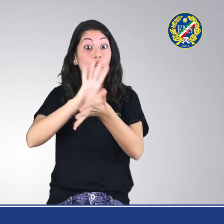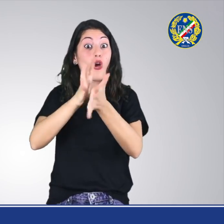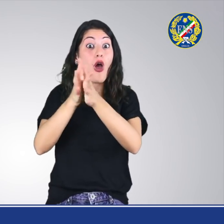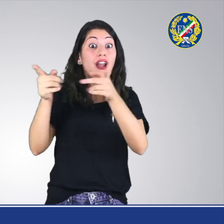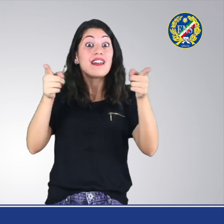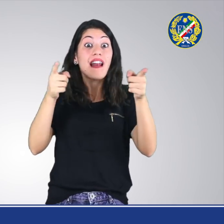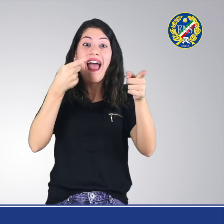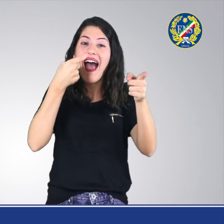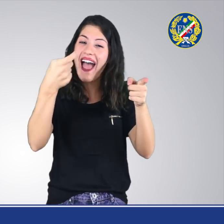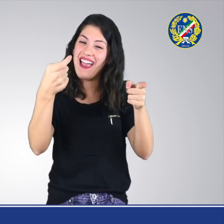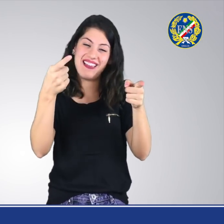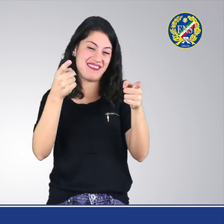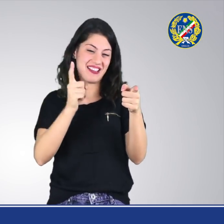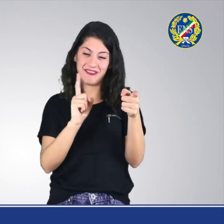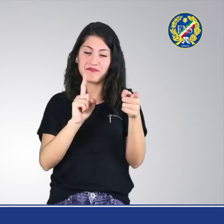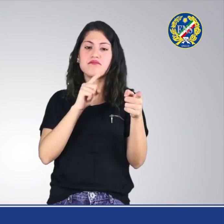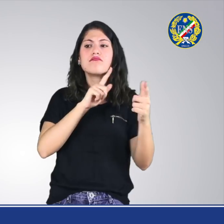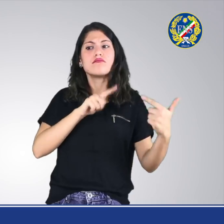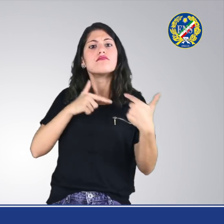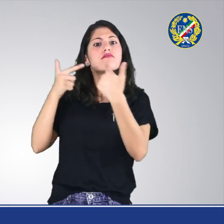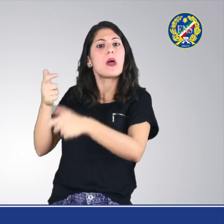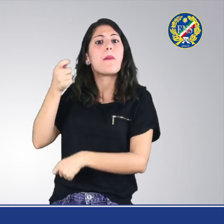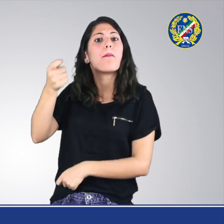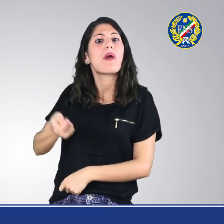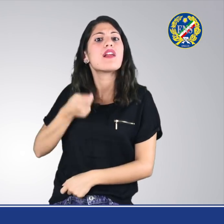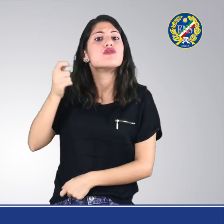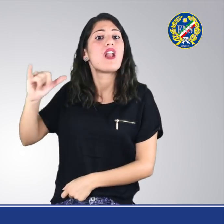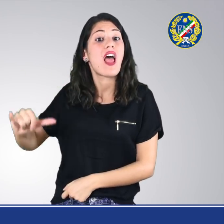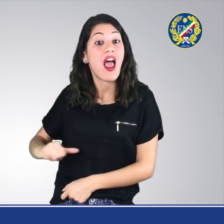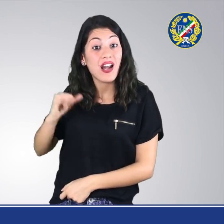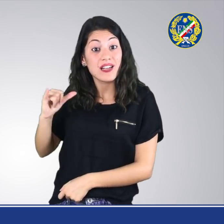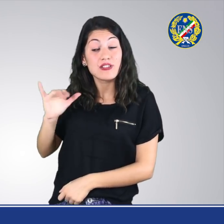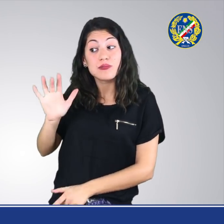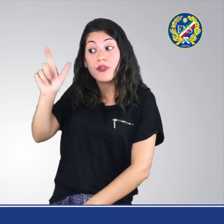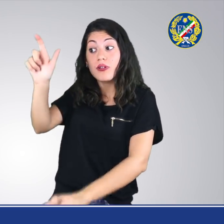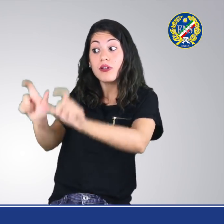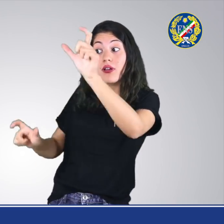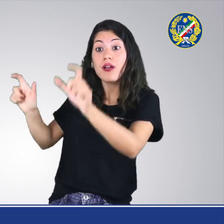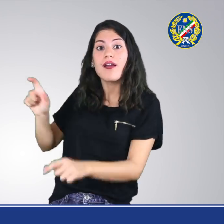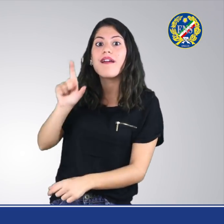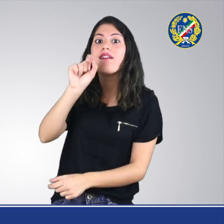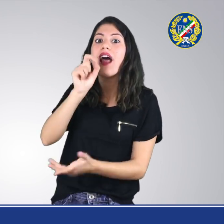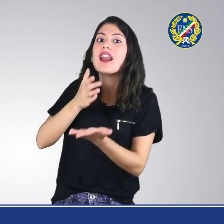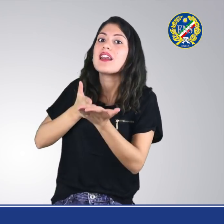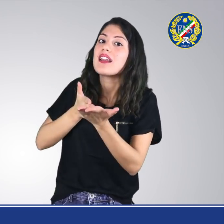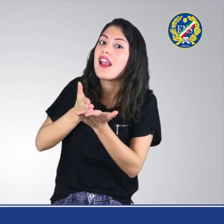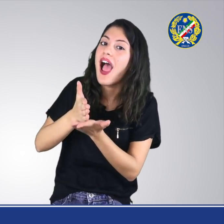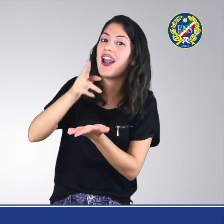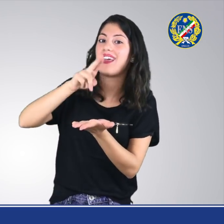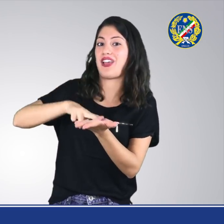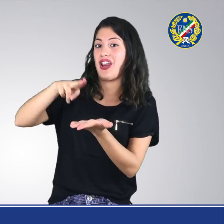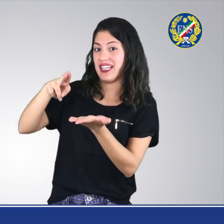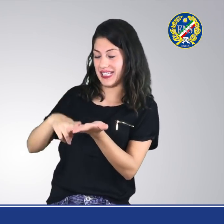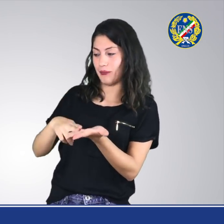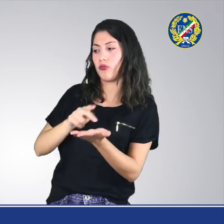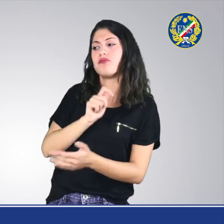in particolare con lavori non continuativi è prevista per i giovani con 20 anni di contributi